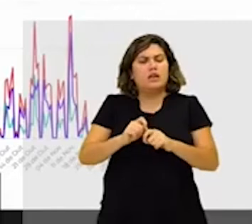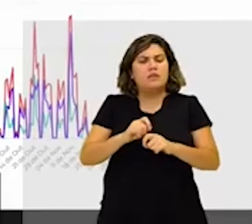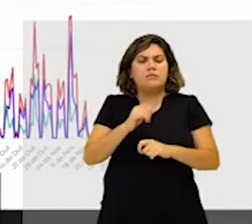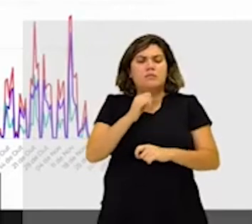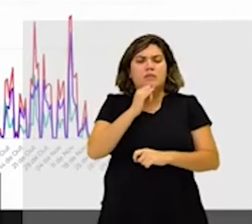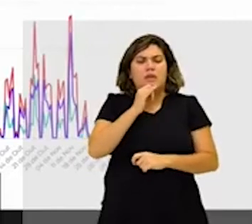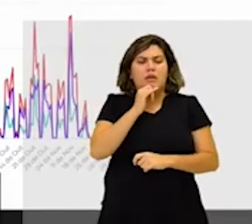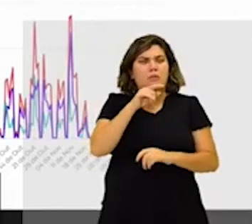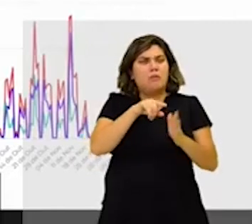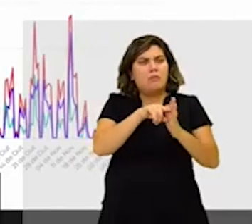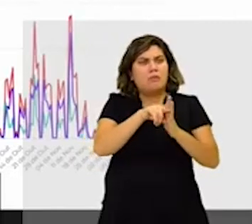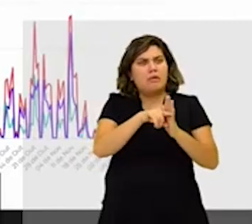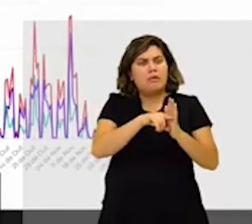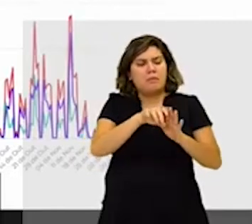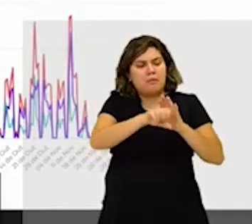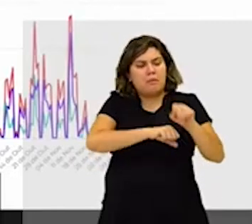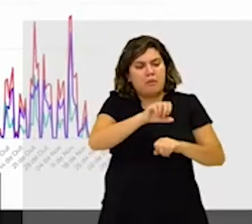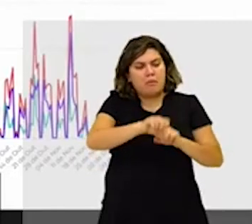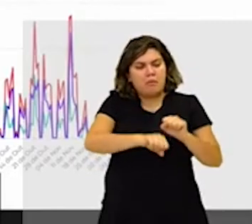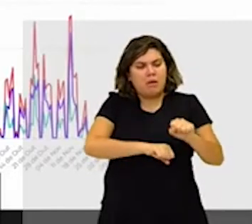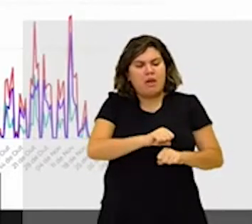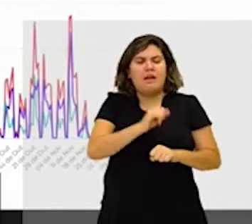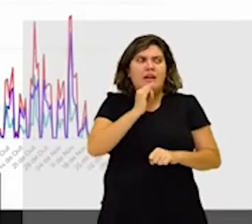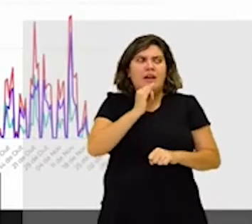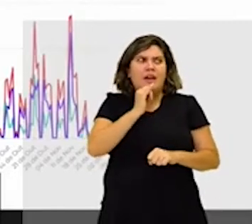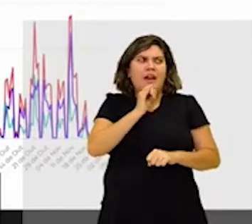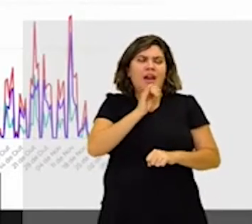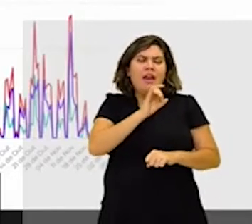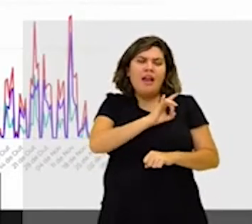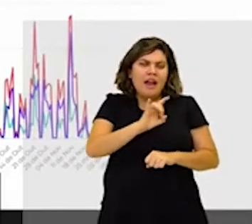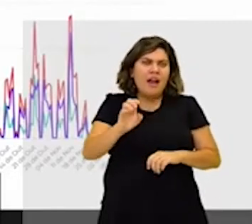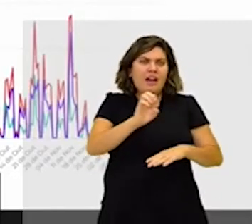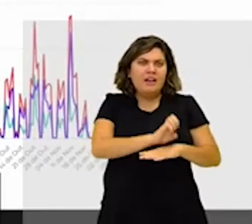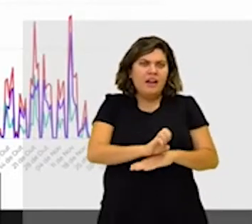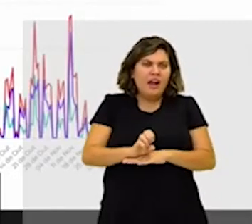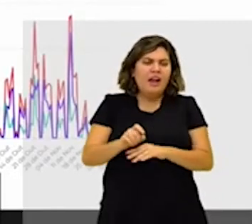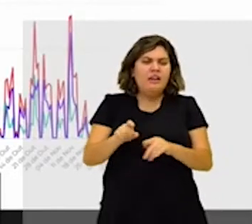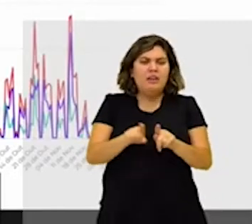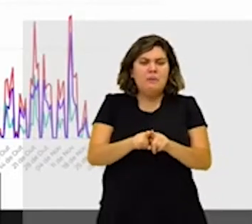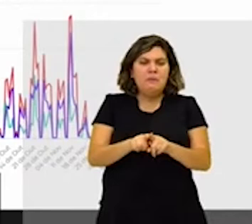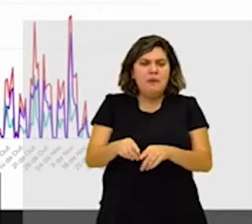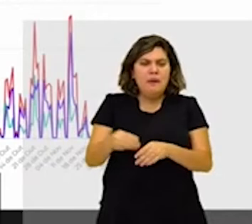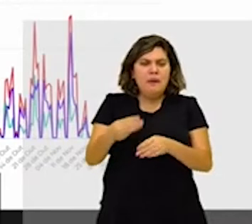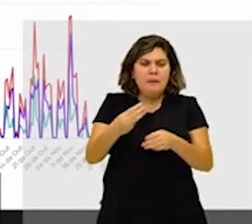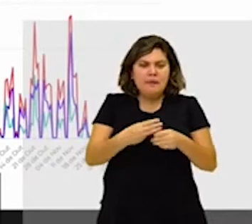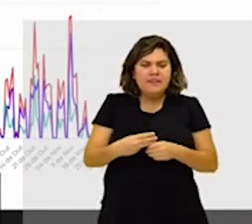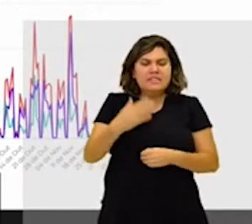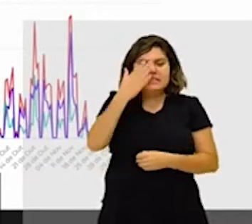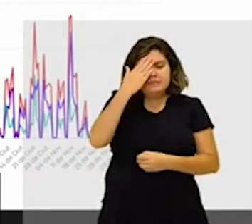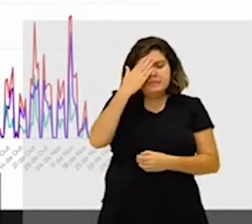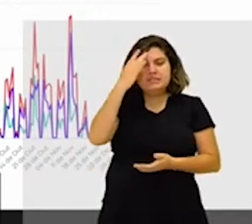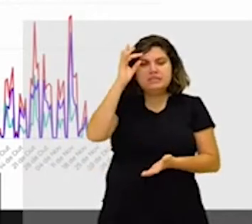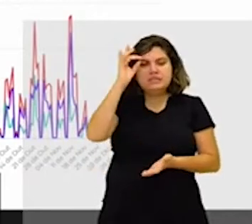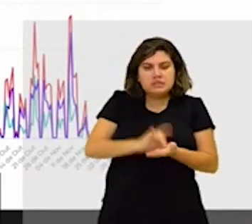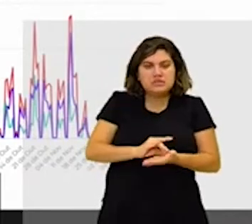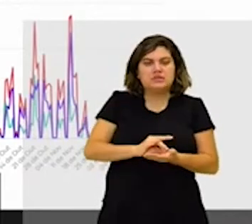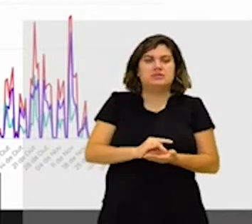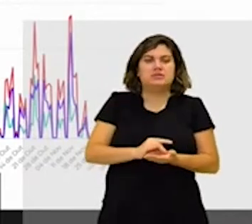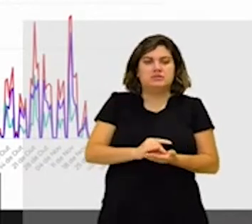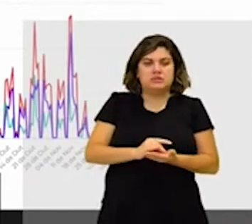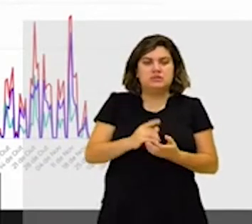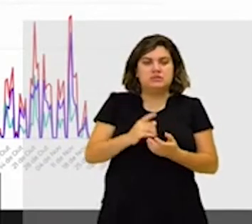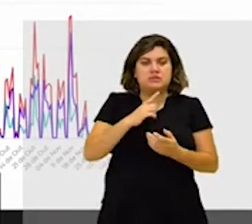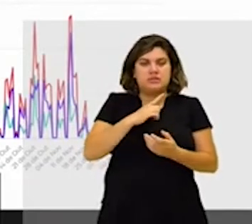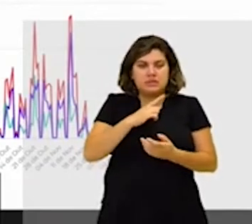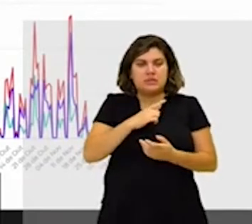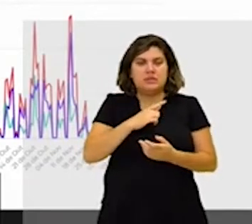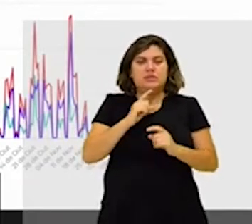fazer filtro e por cada estado e município e saber exatamente por partido o tipo de fungo ou